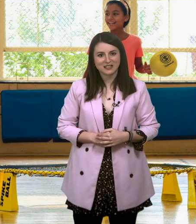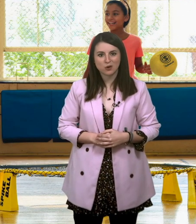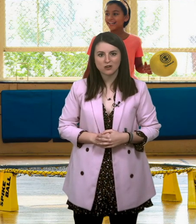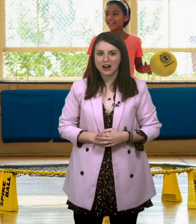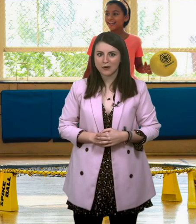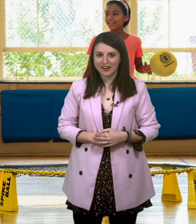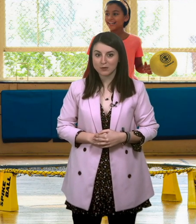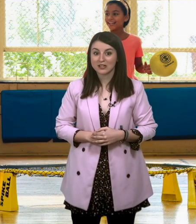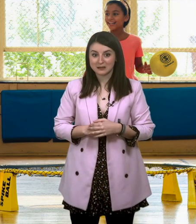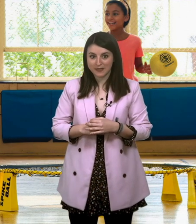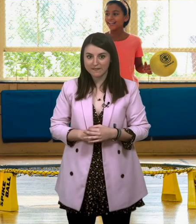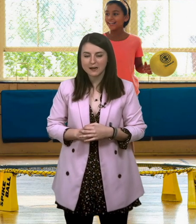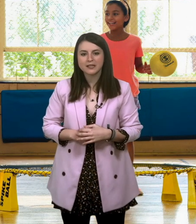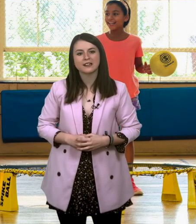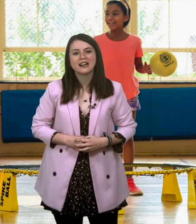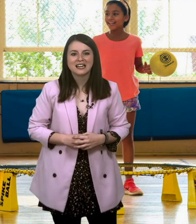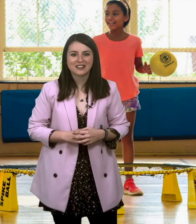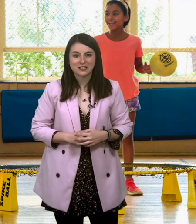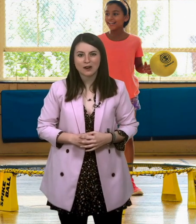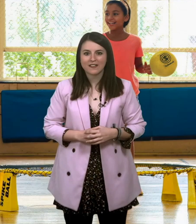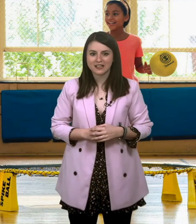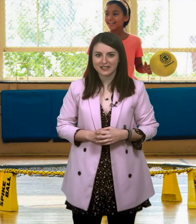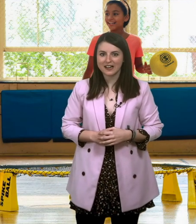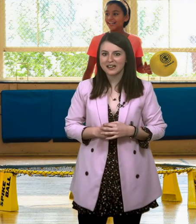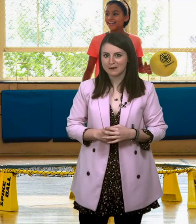En este MOOC abordaremos, específicamente, las desigualdades que se dan en el espacio educativo: